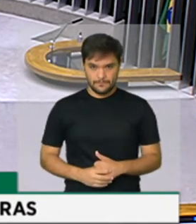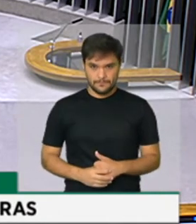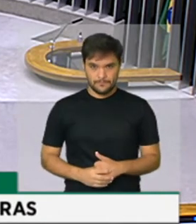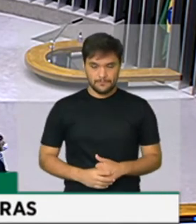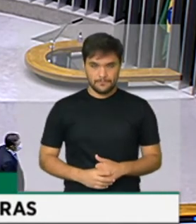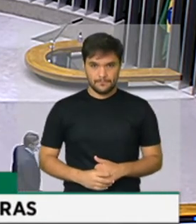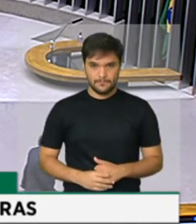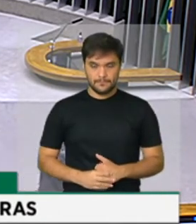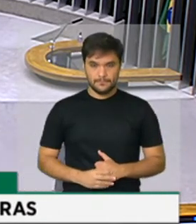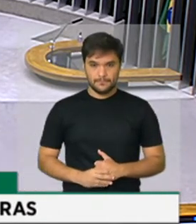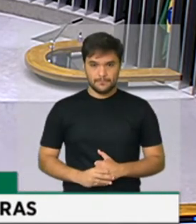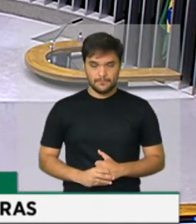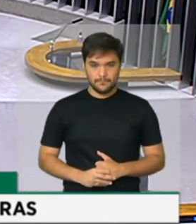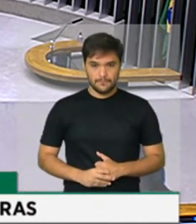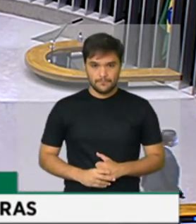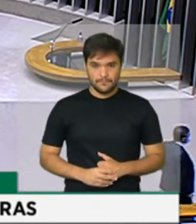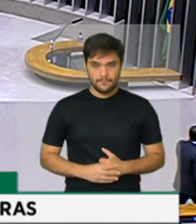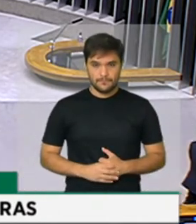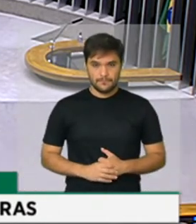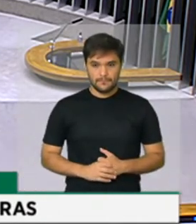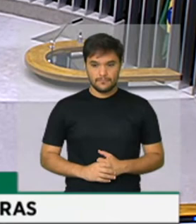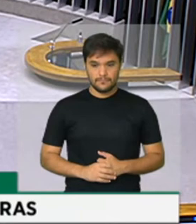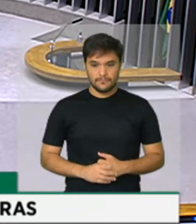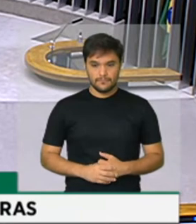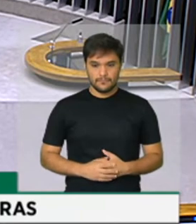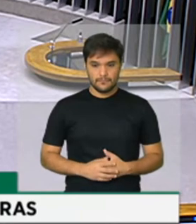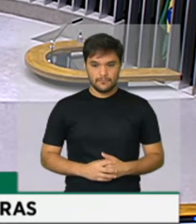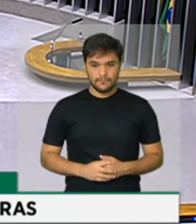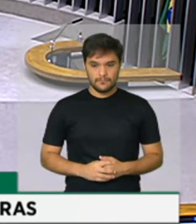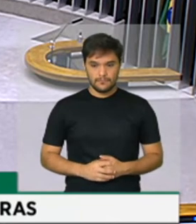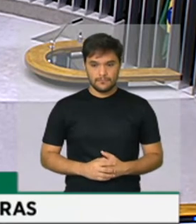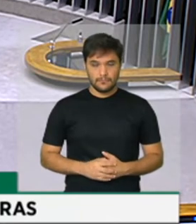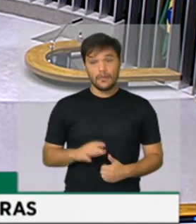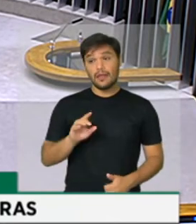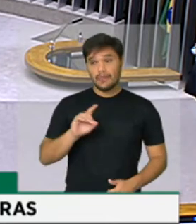SOLIDARIEDADE NÃO, PRESIDENTE. [PRESIDENTE]: SIM OU